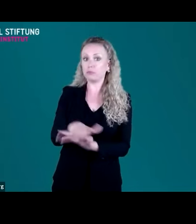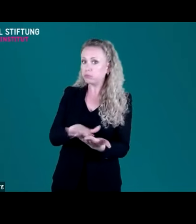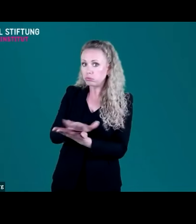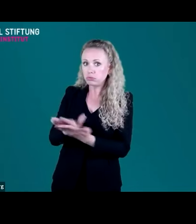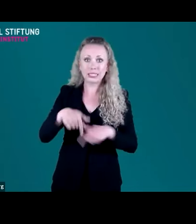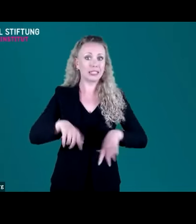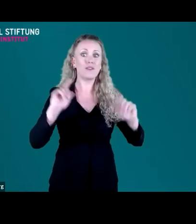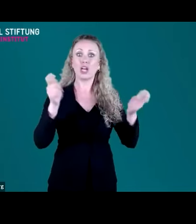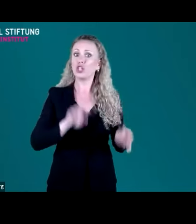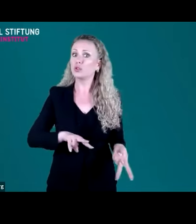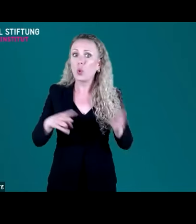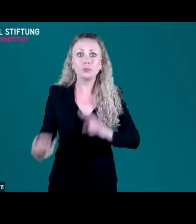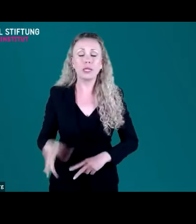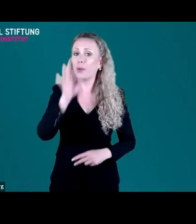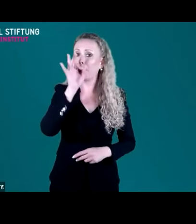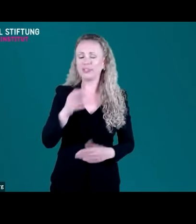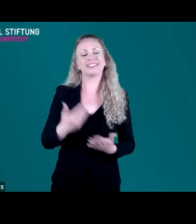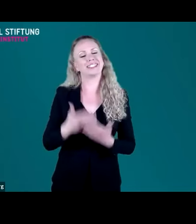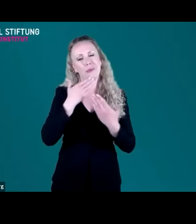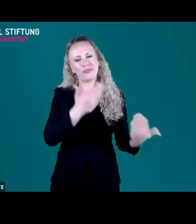Von daher vielen, vielen Dank an dieser Stelle.